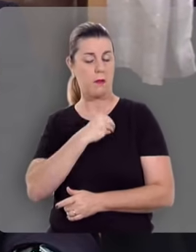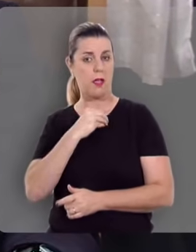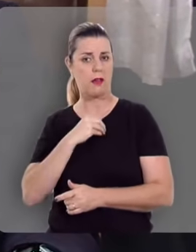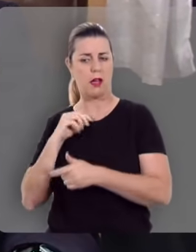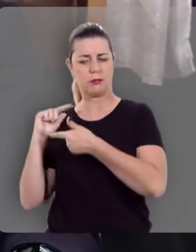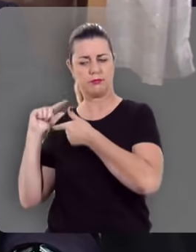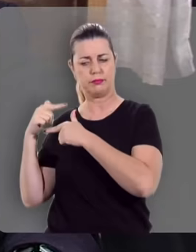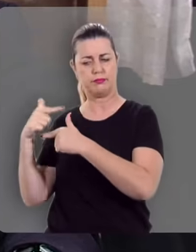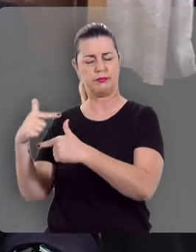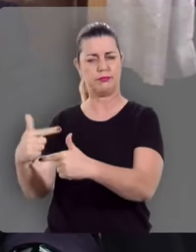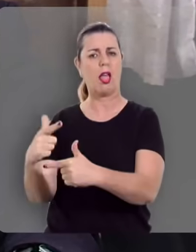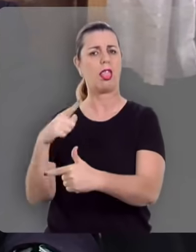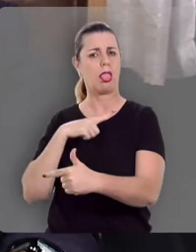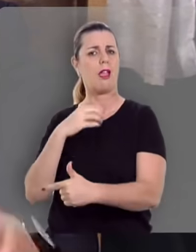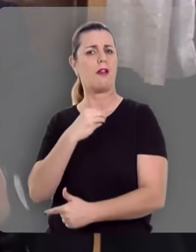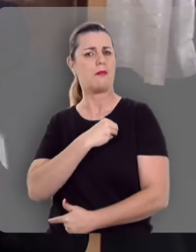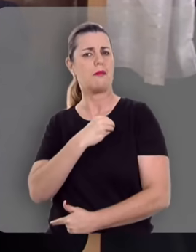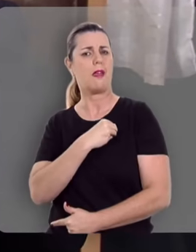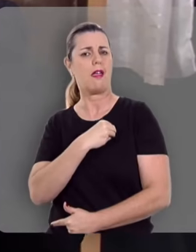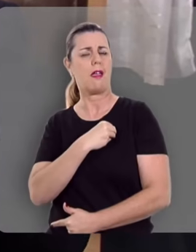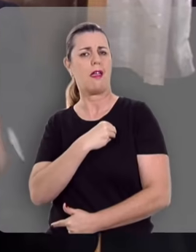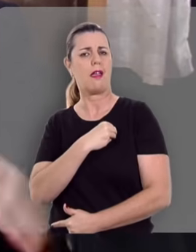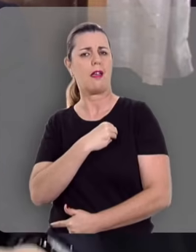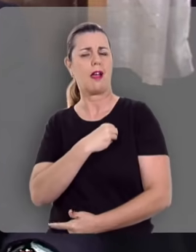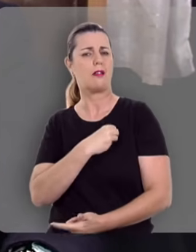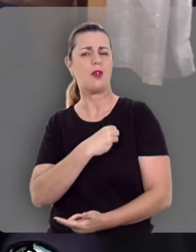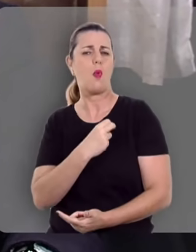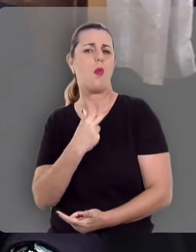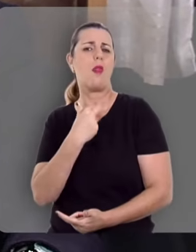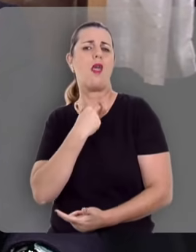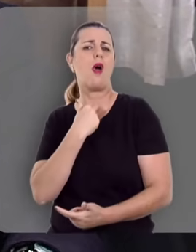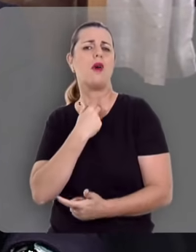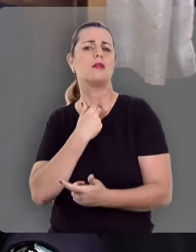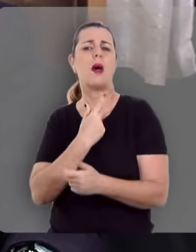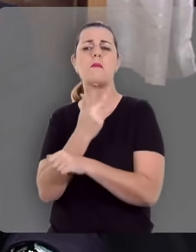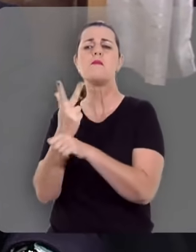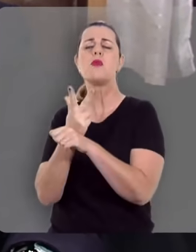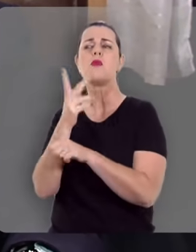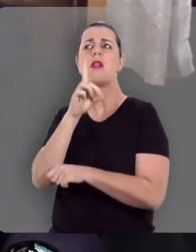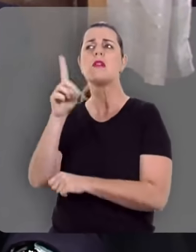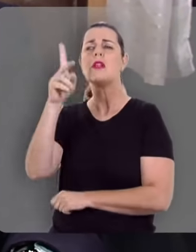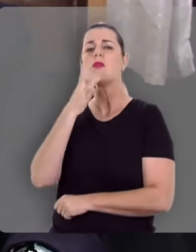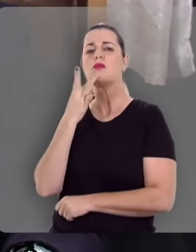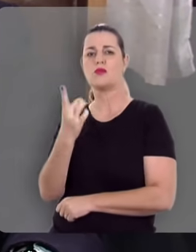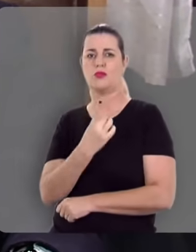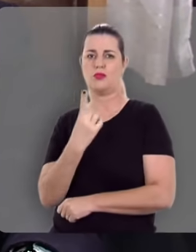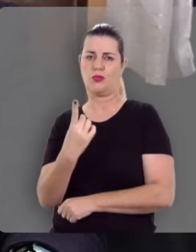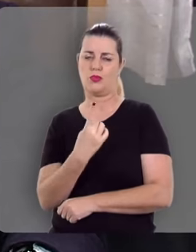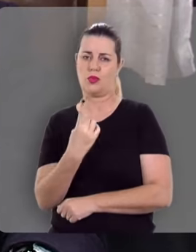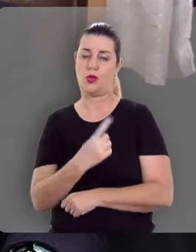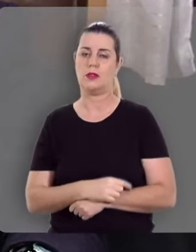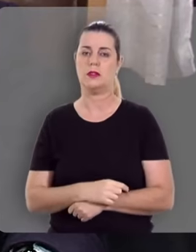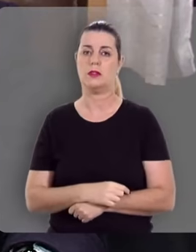tornaram pecadores e portanto não têm a capacidade de buscarem a Deus por si mesmos Paulo em Efésios